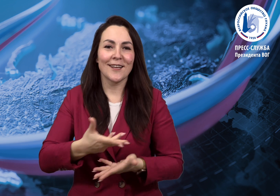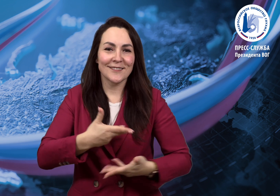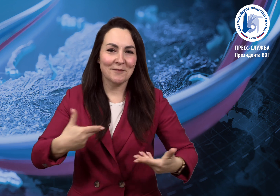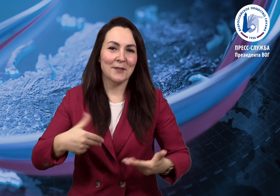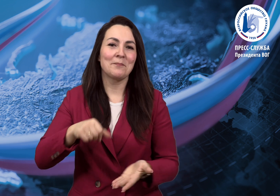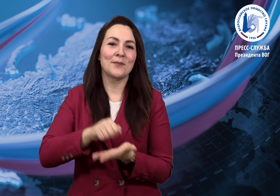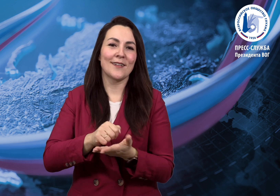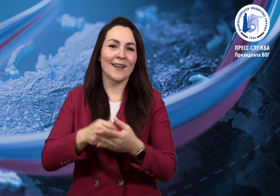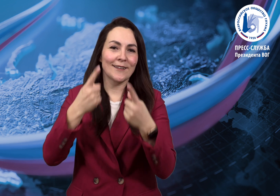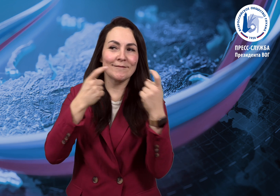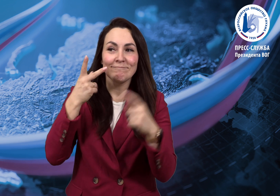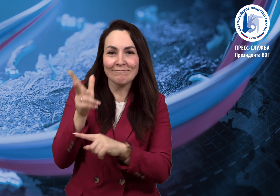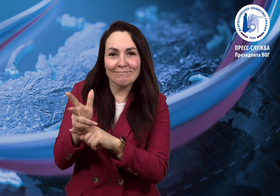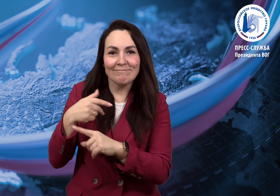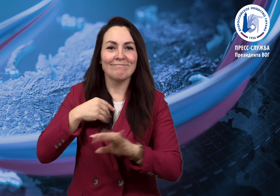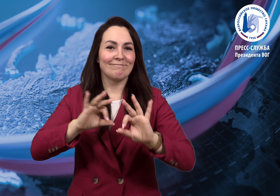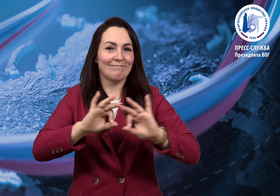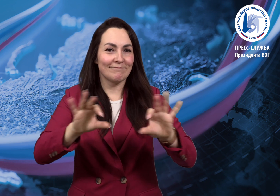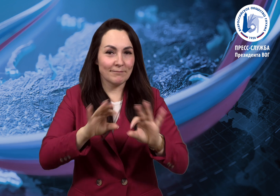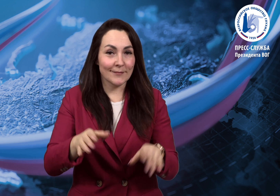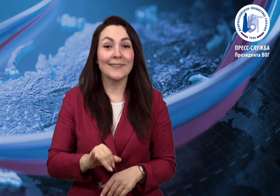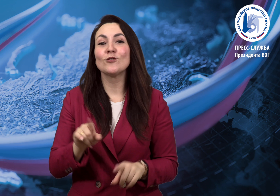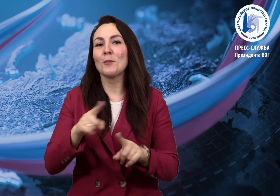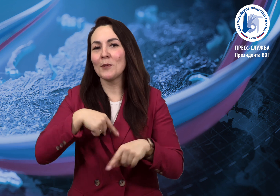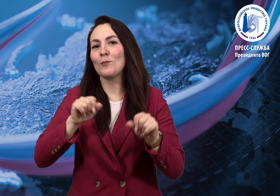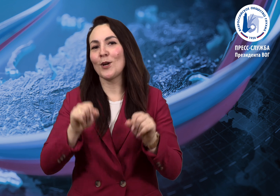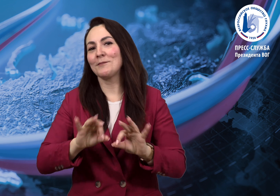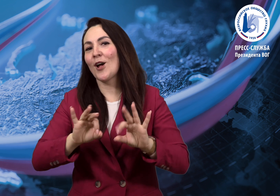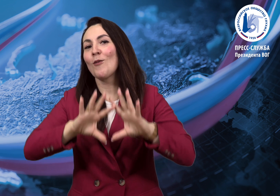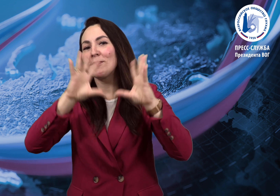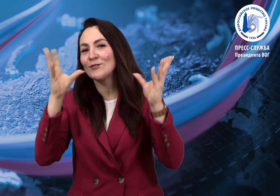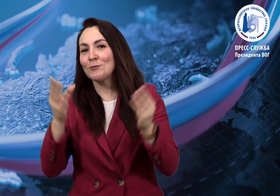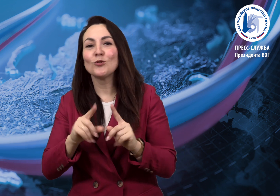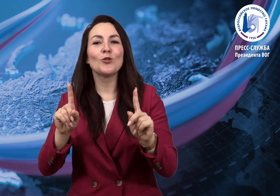с участием пресс-службы, и что мы можем вам рассказывать обо всем,